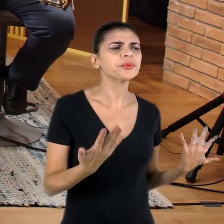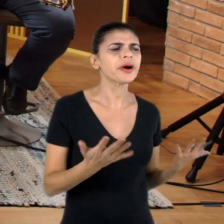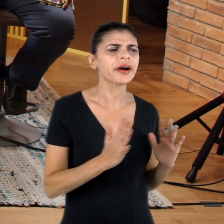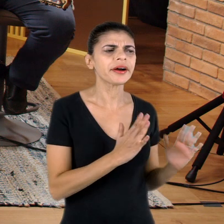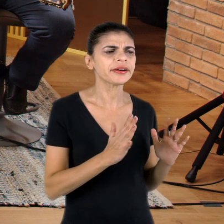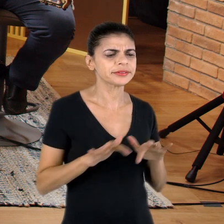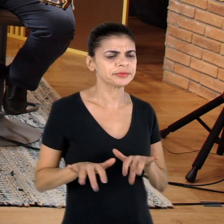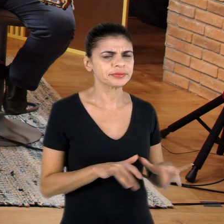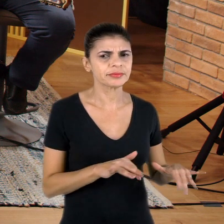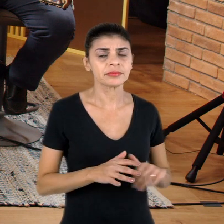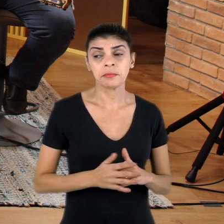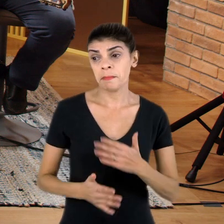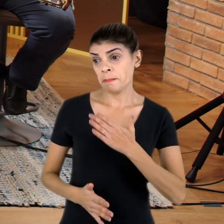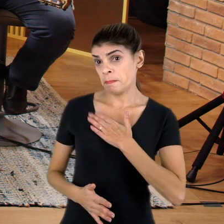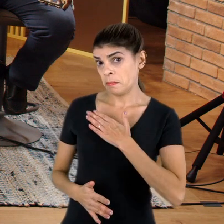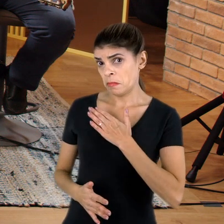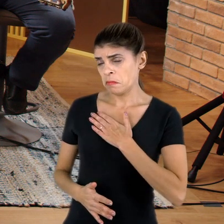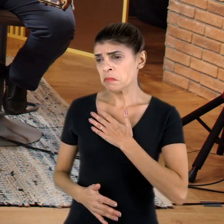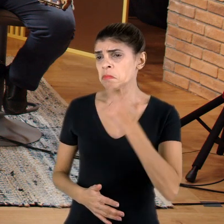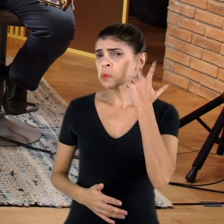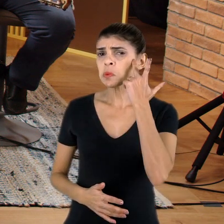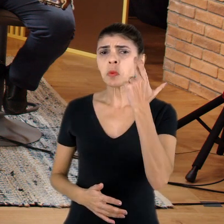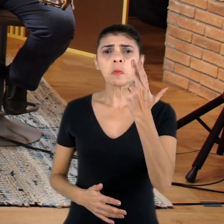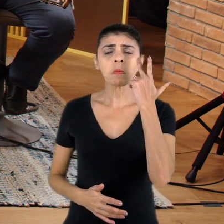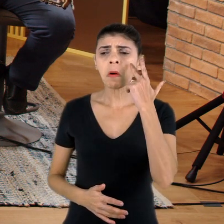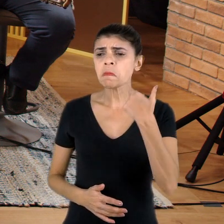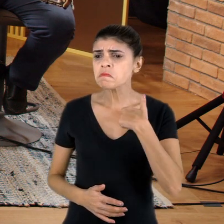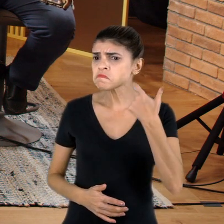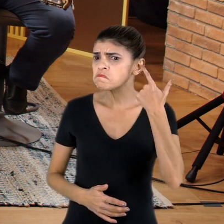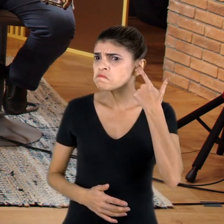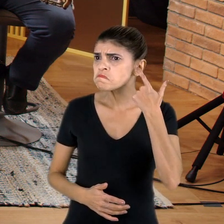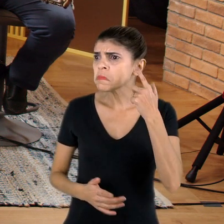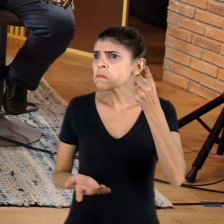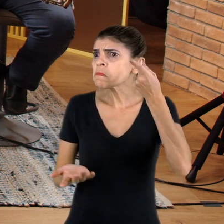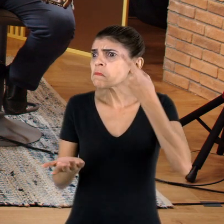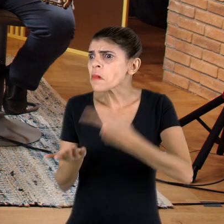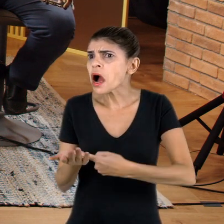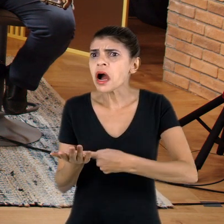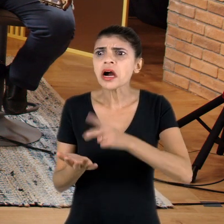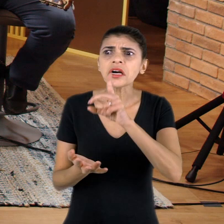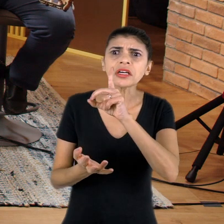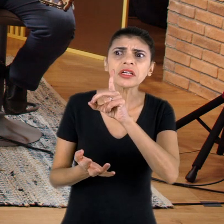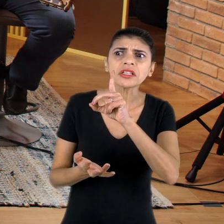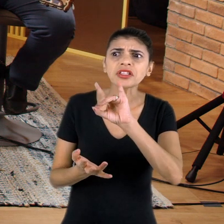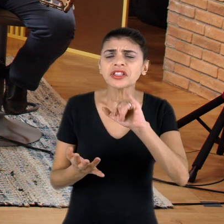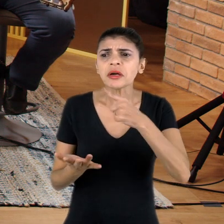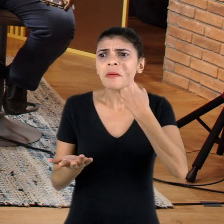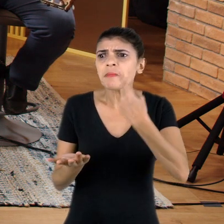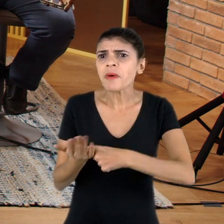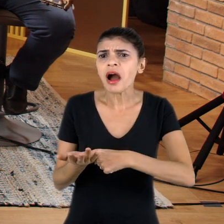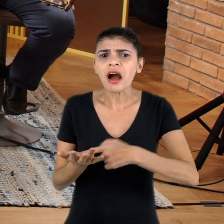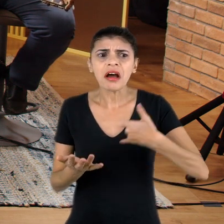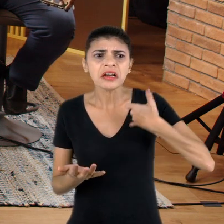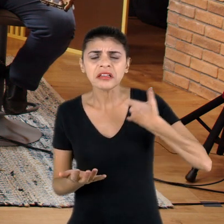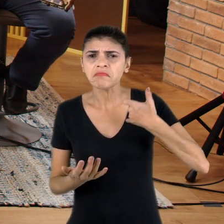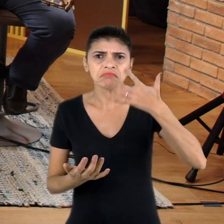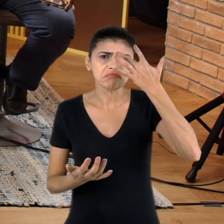Pra mim era tão normal aquilo, que eu... Você não sabia que existia outro tipo de ouvido? Não! - É! Normalmente a pessoa que tem não sabe!